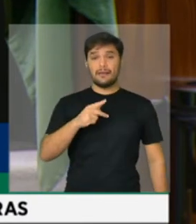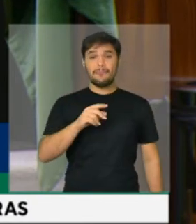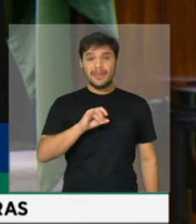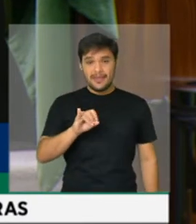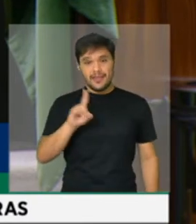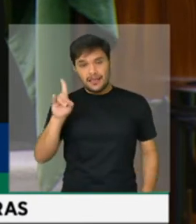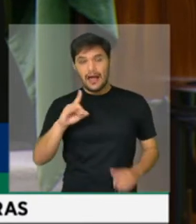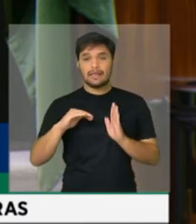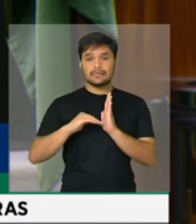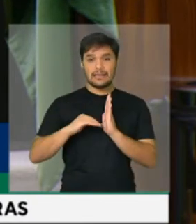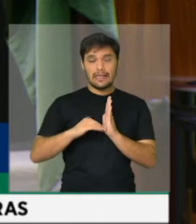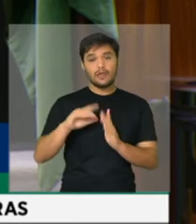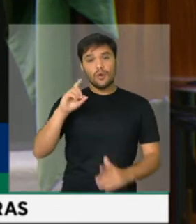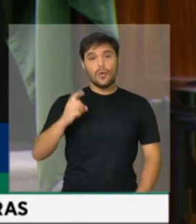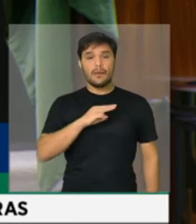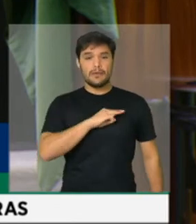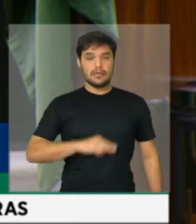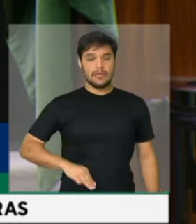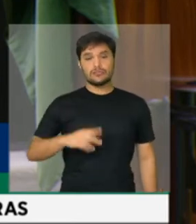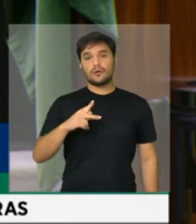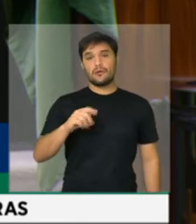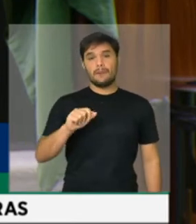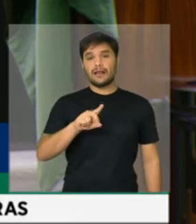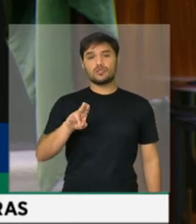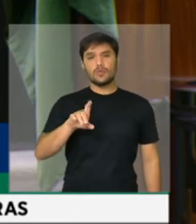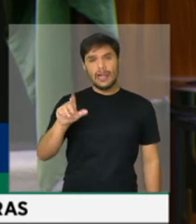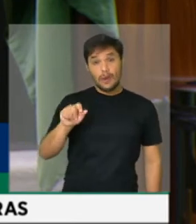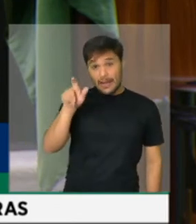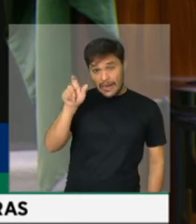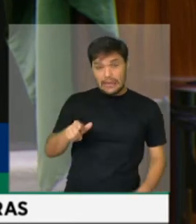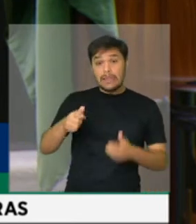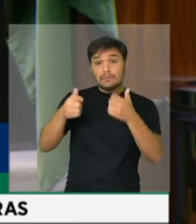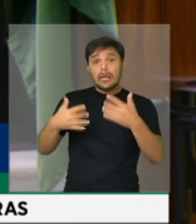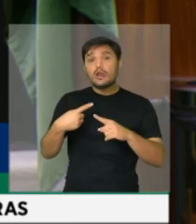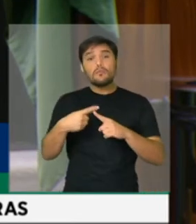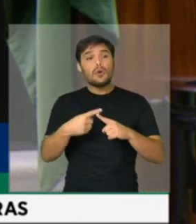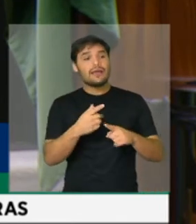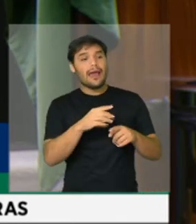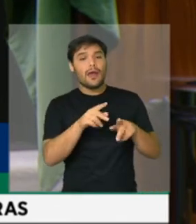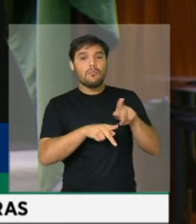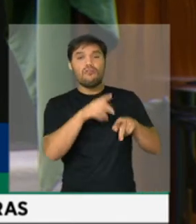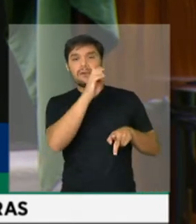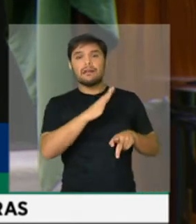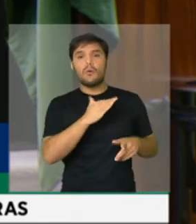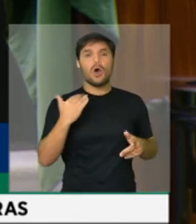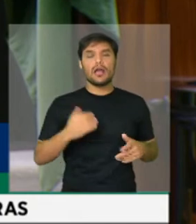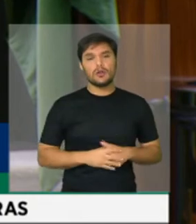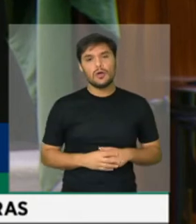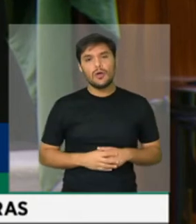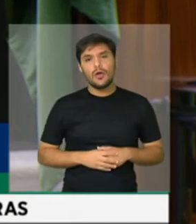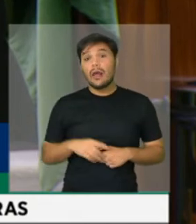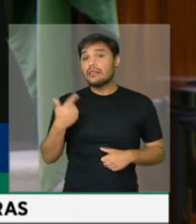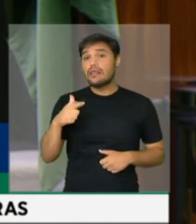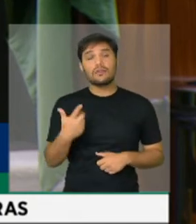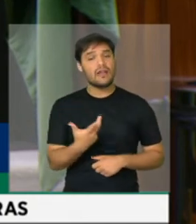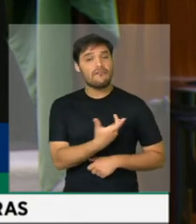EM QUE TEM UMA CPI NO SENADO, AONDE O EX-MINISTRO PAZUELLO ESTÁ EXPLICANDO EXPLICAR PORQUE O POVO BRASILEIRO TÁ MORRENDO! PORQUE NÃO TEVE VACINAS! DEPUTADA ERIKA.